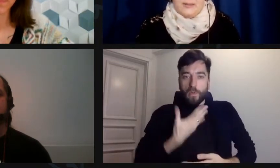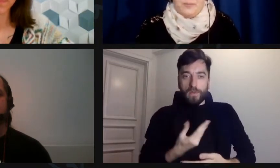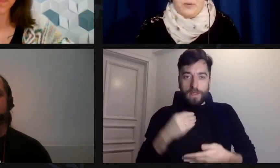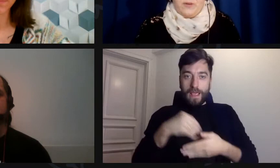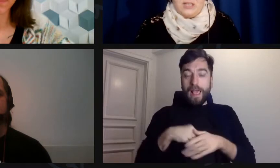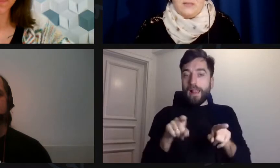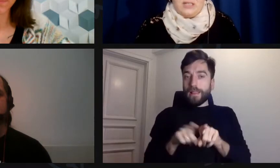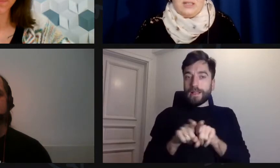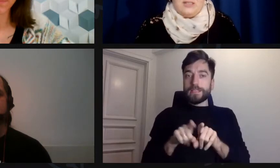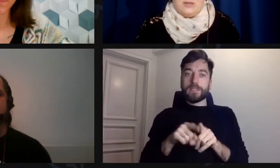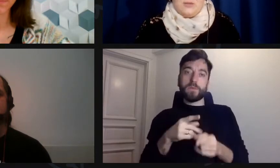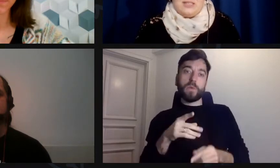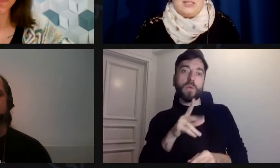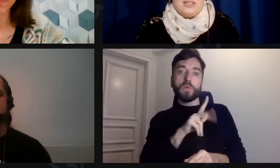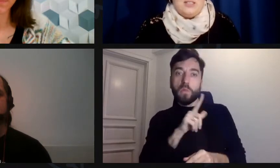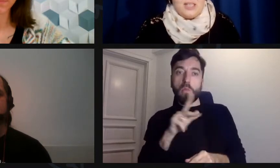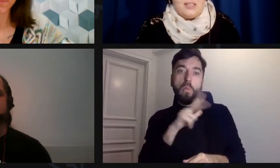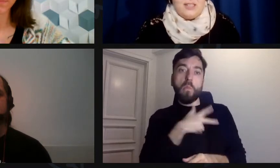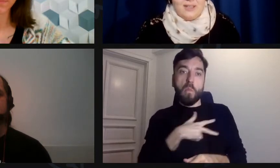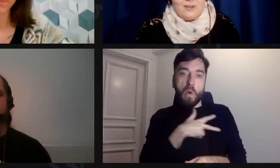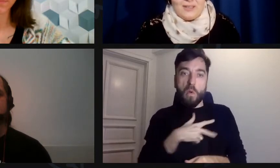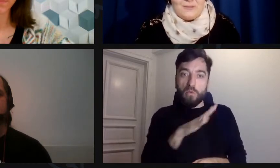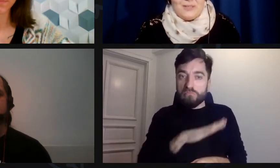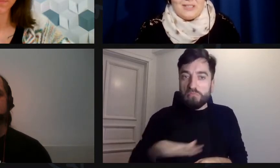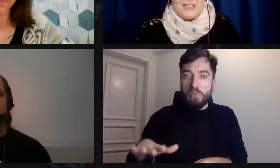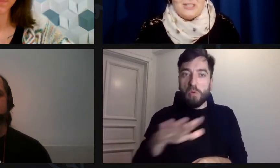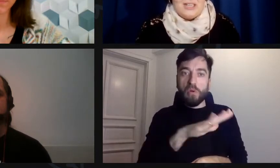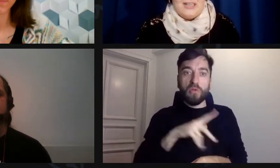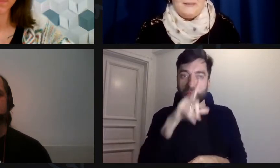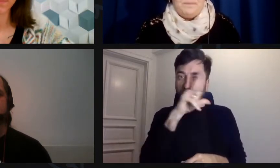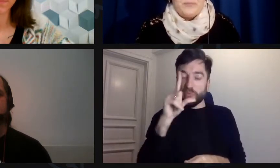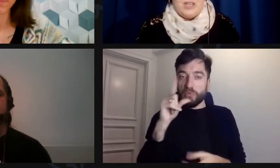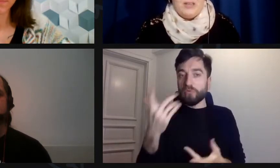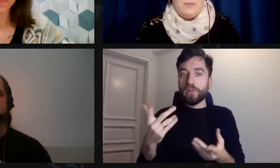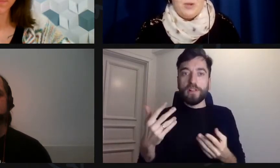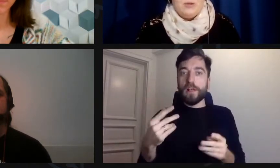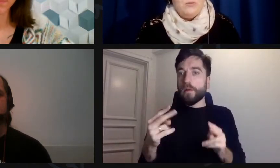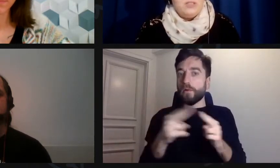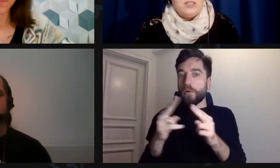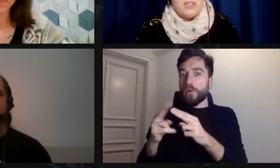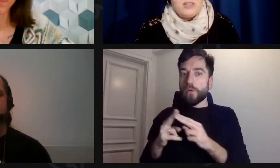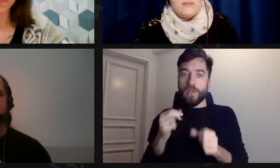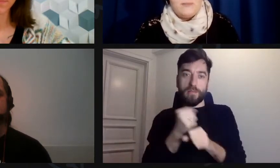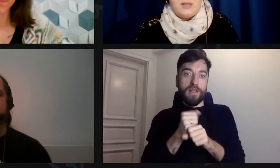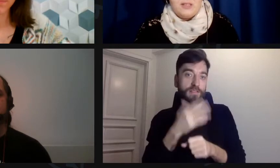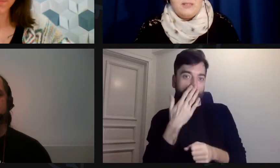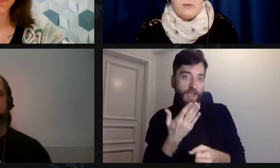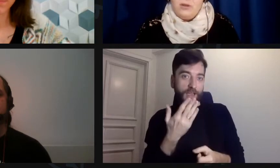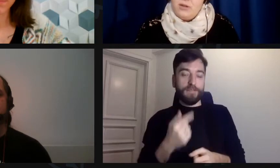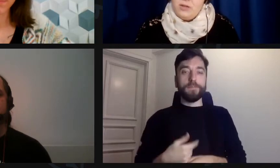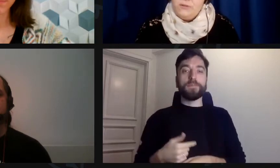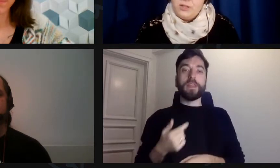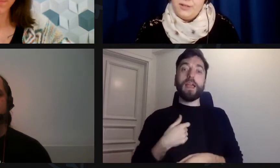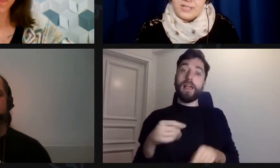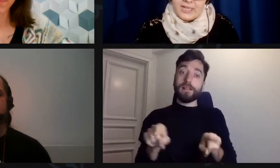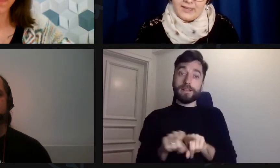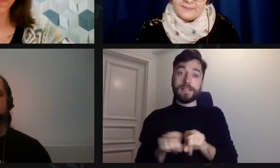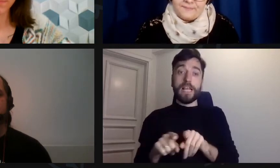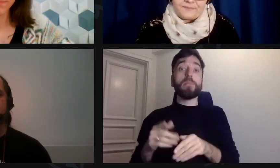bo właśnie w takich sytuacjach najczęściej okazuje się, że mogą liczyć na wsparcie swoich kolegów czy koleżanek